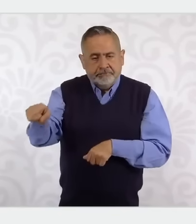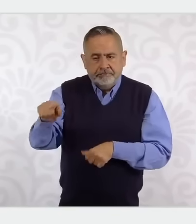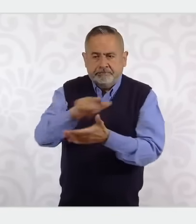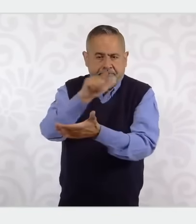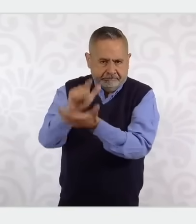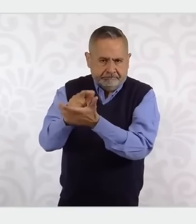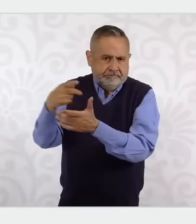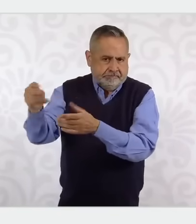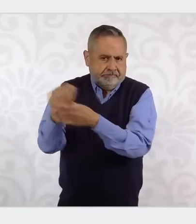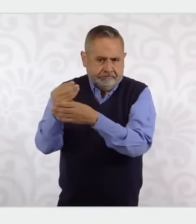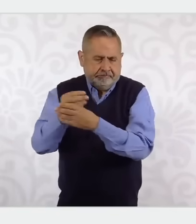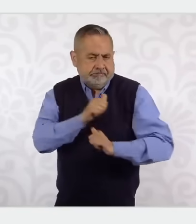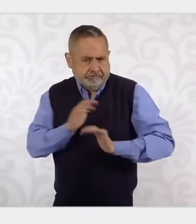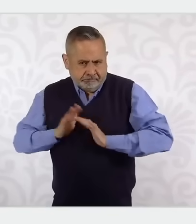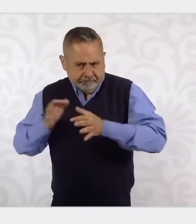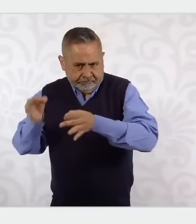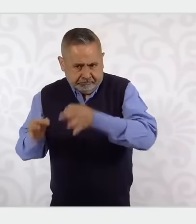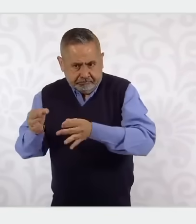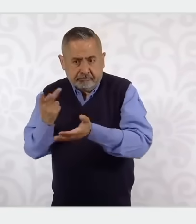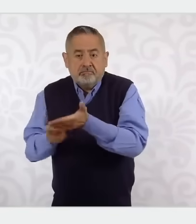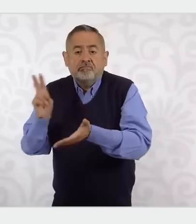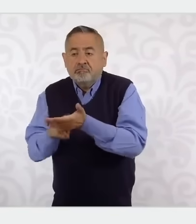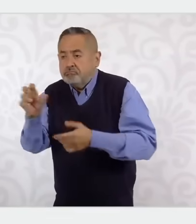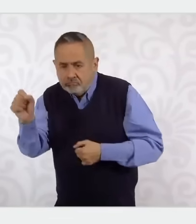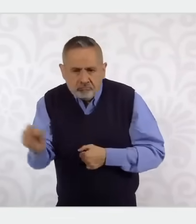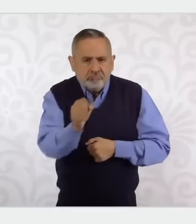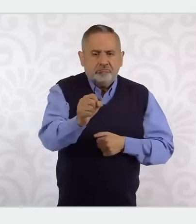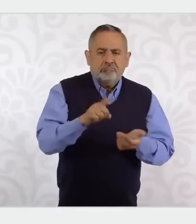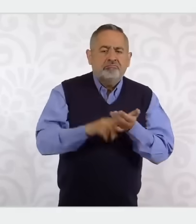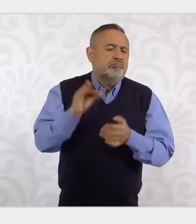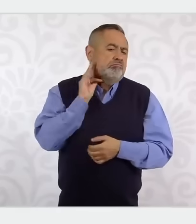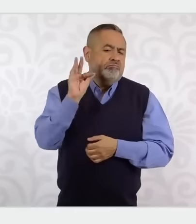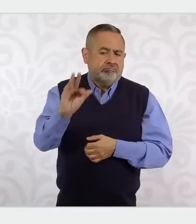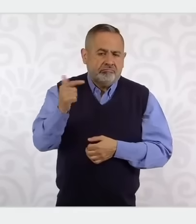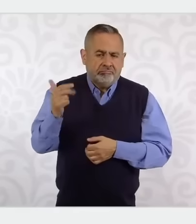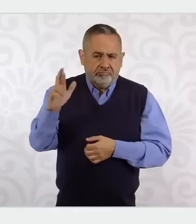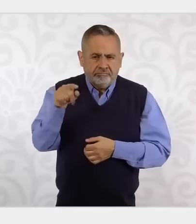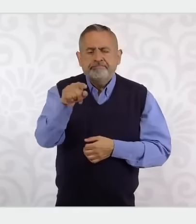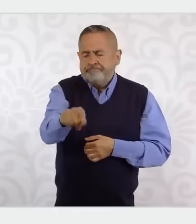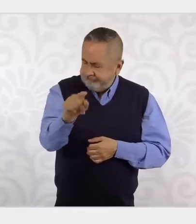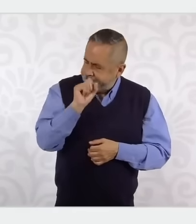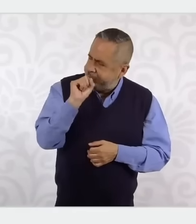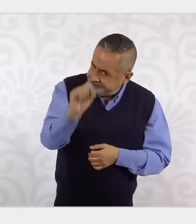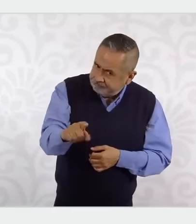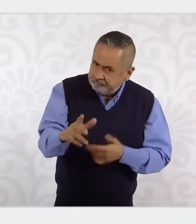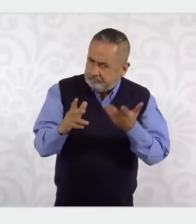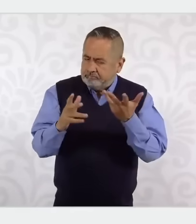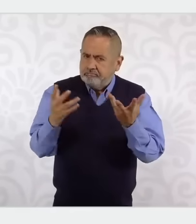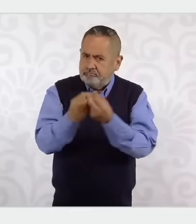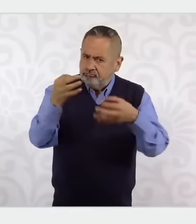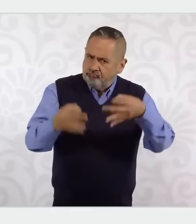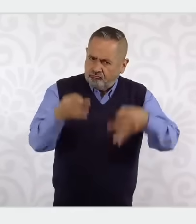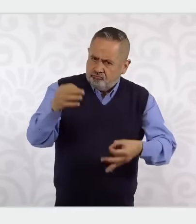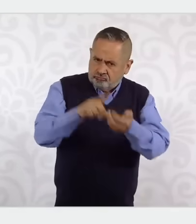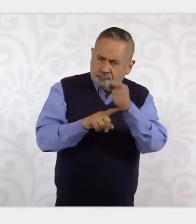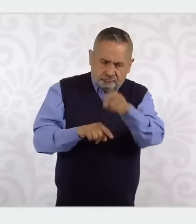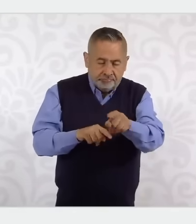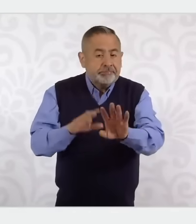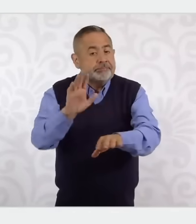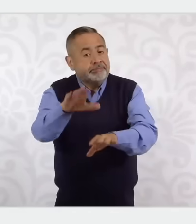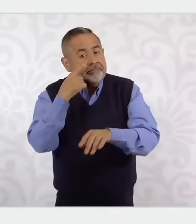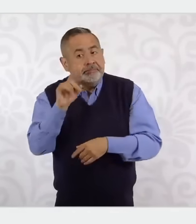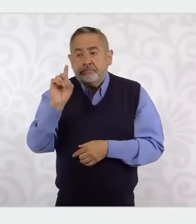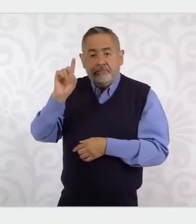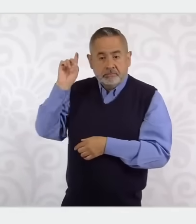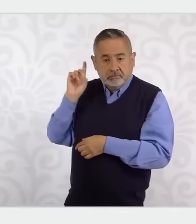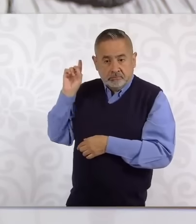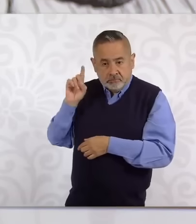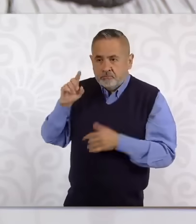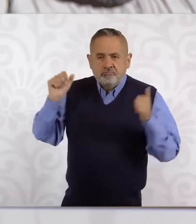la República. En su caso, el domingo que hicimos el evento con las mujeres de las fuerzas armadas,